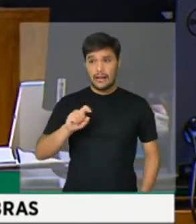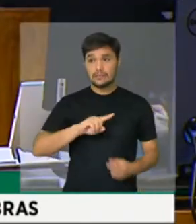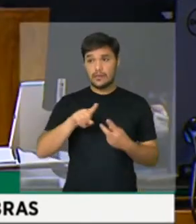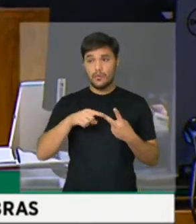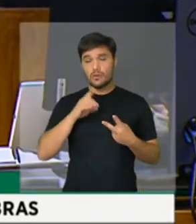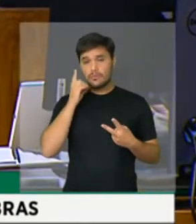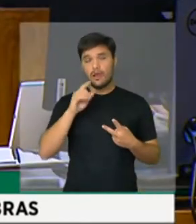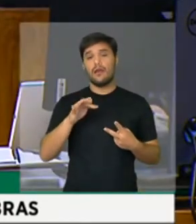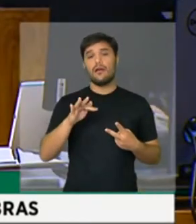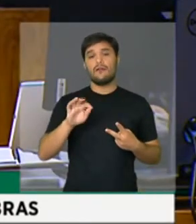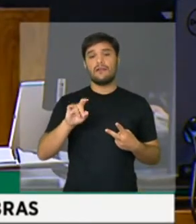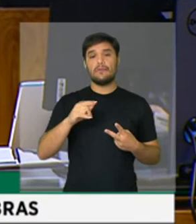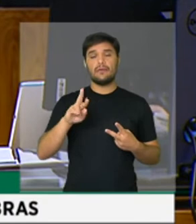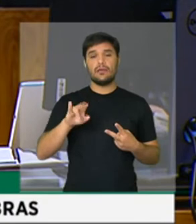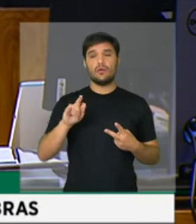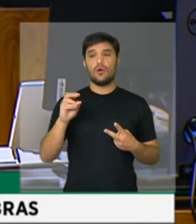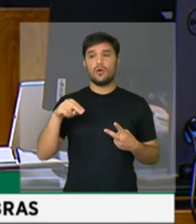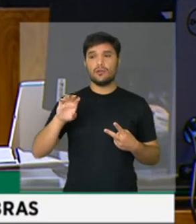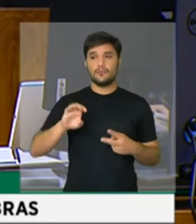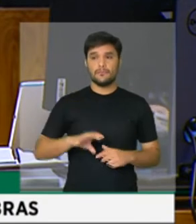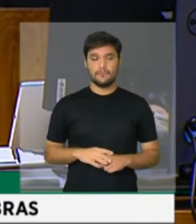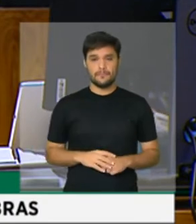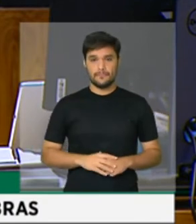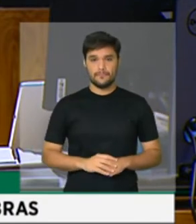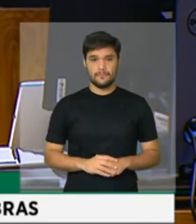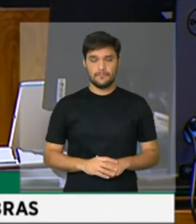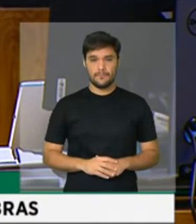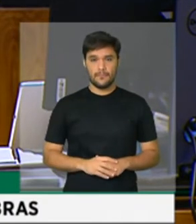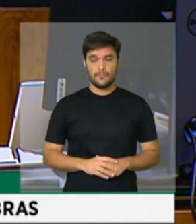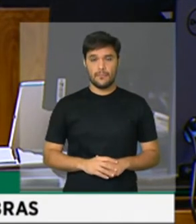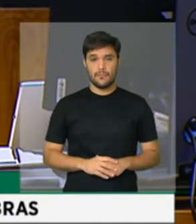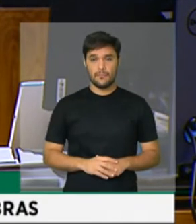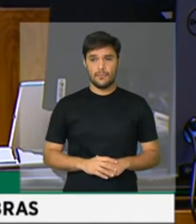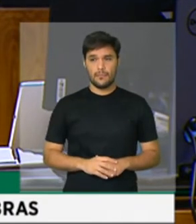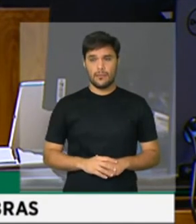RESOLUÇÃO DE 2021. ADIAMENTO DE VOTAÇÃO A FAVOR O